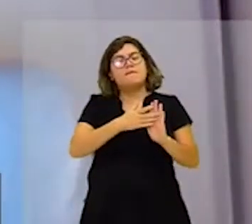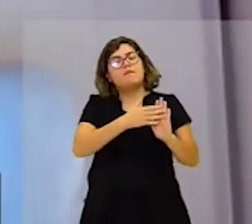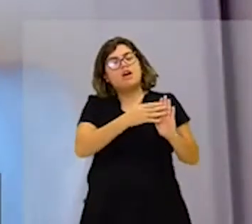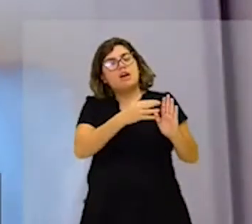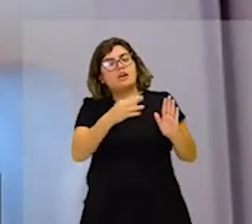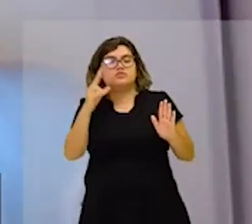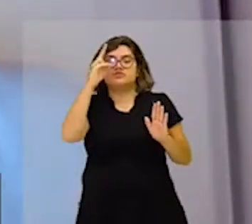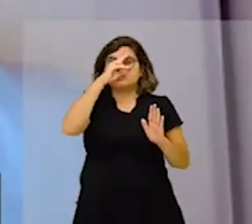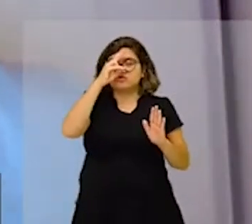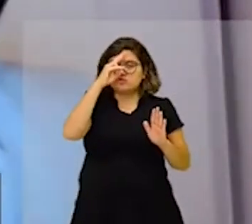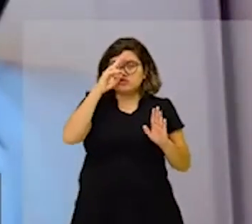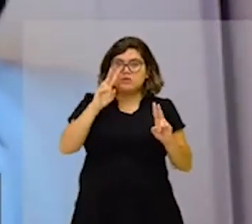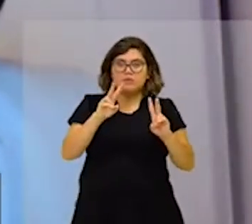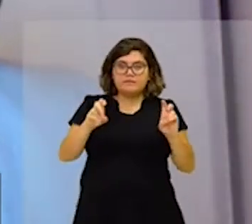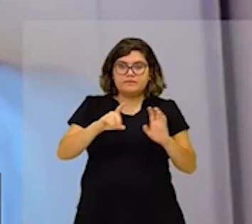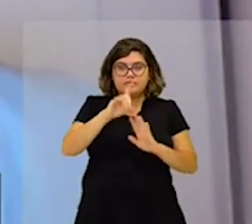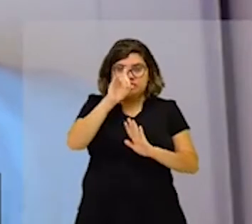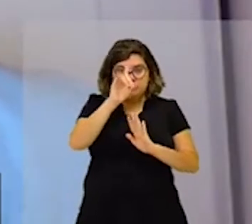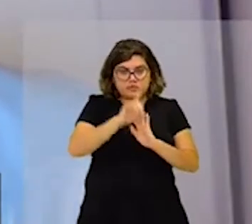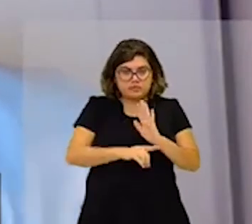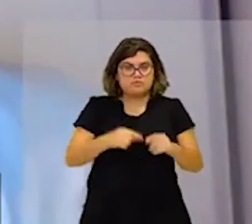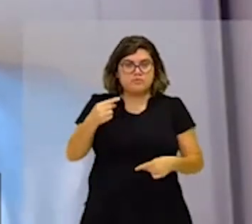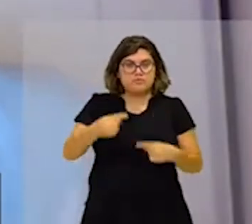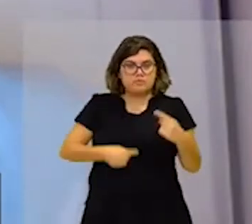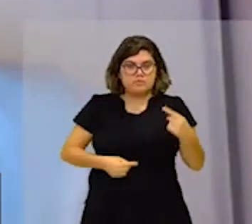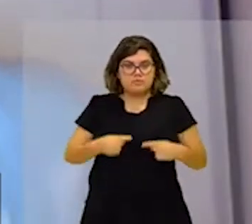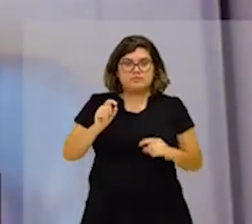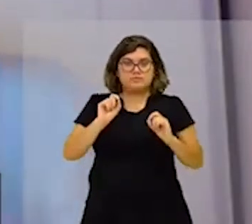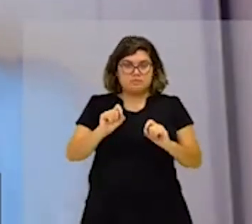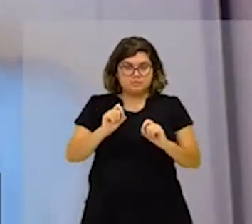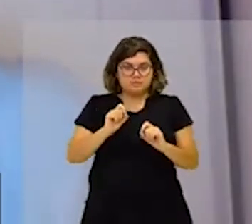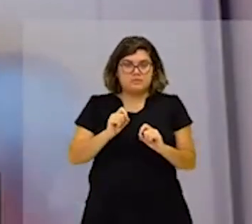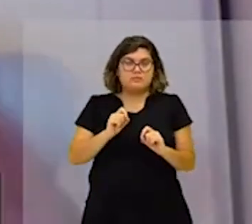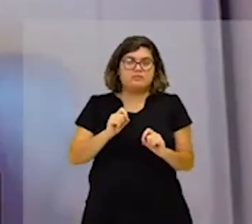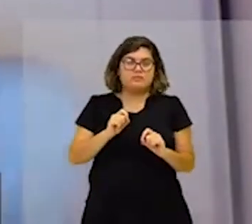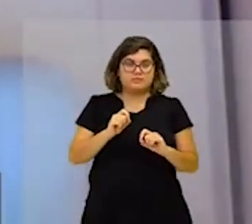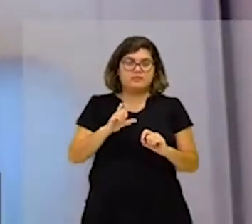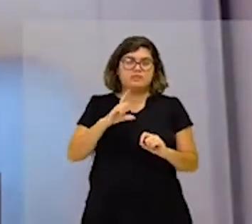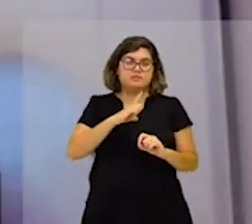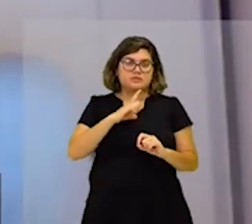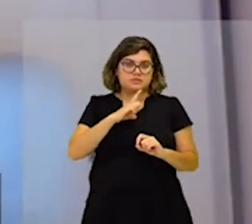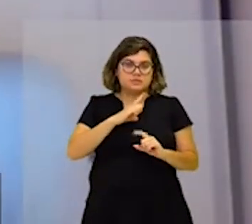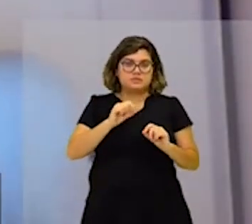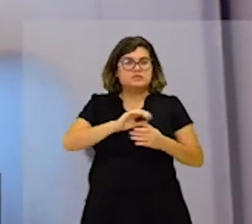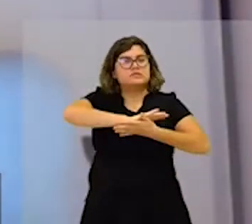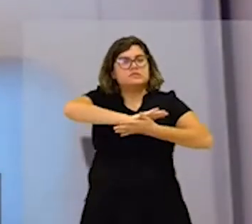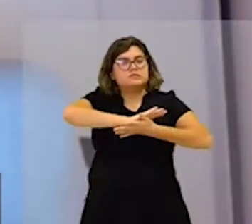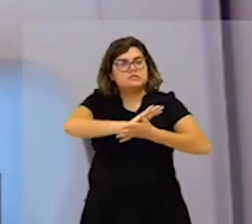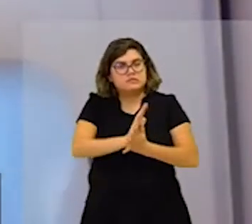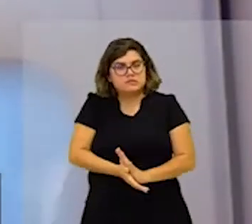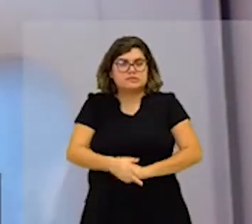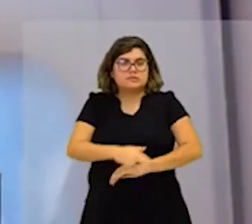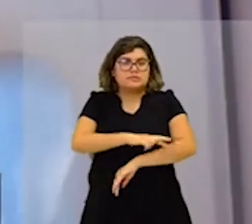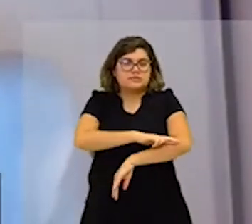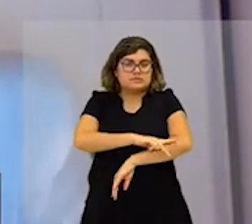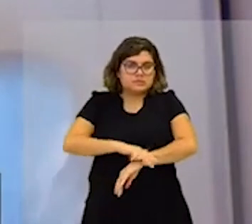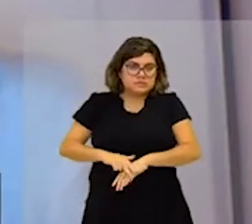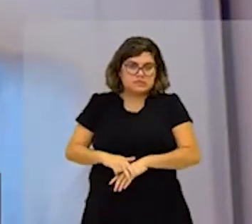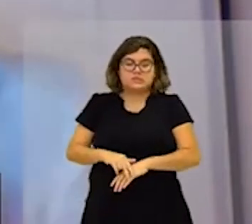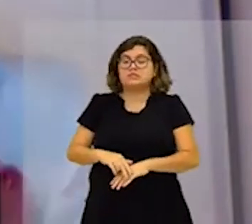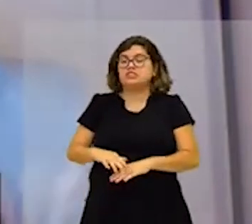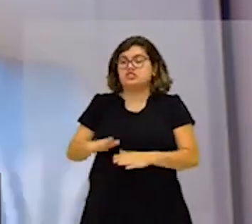sobre direitos políticos aqui a o que eu chamo de discriminação racial indireta né não se diz